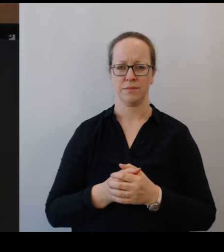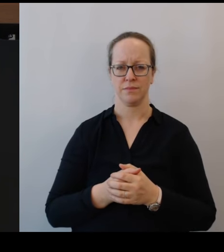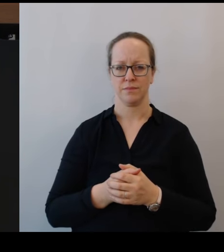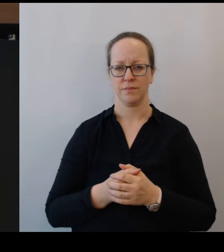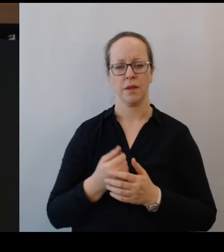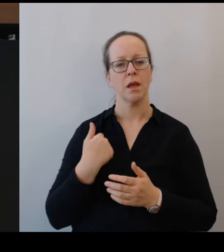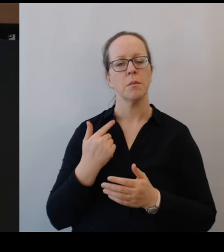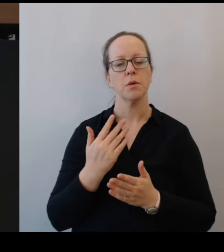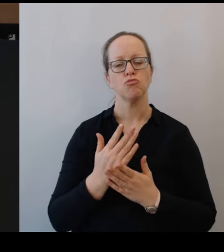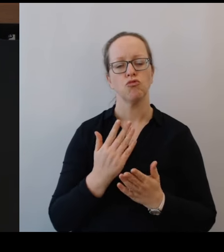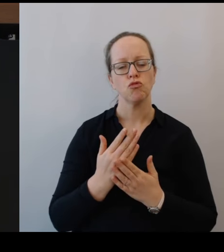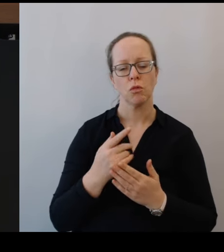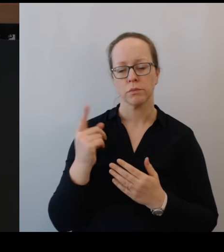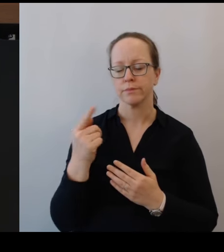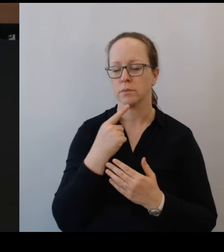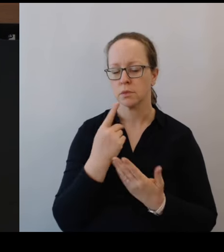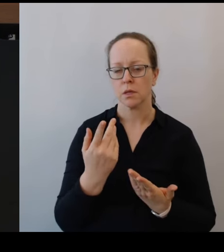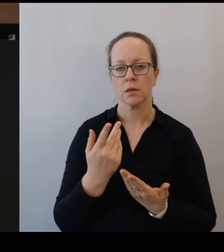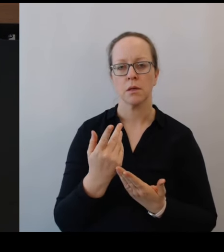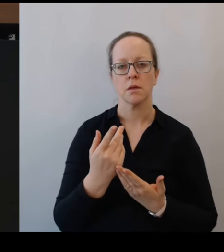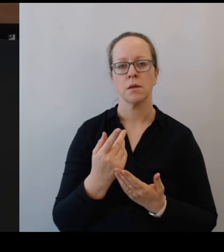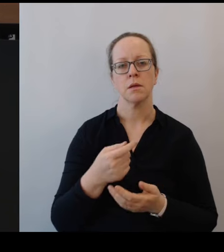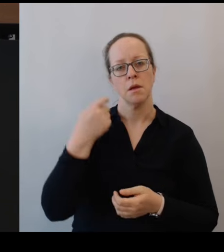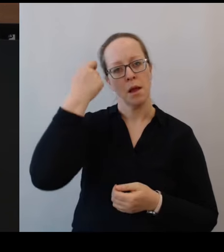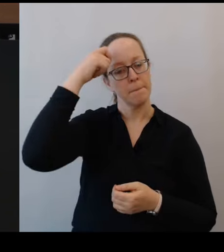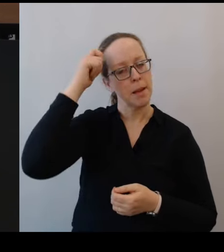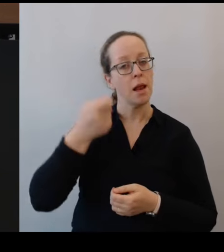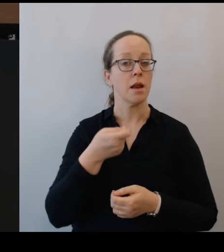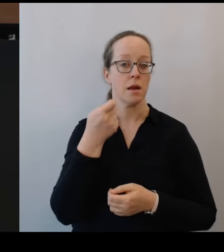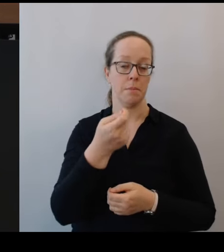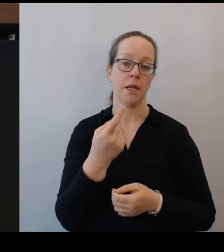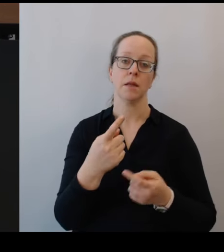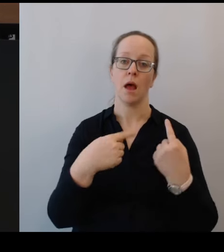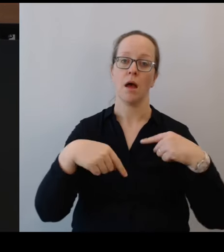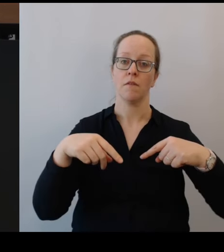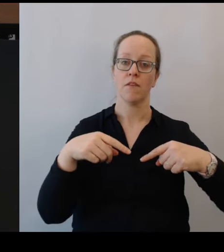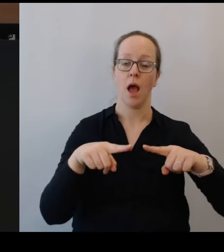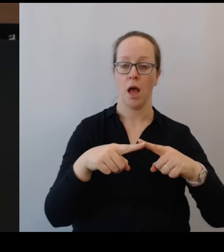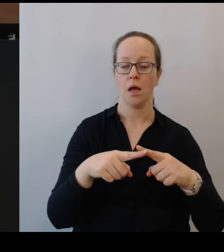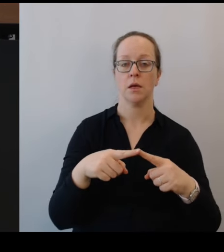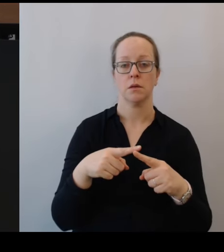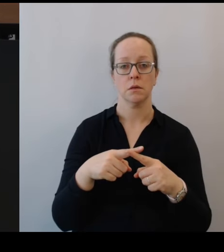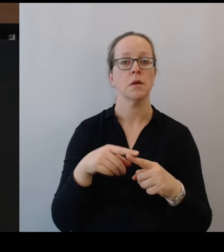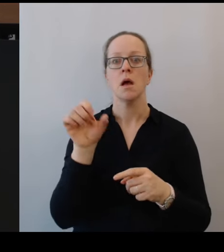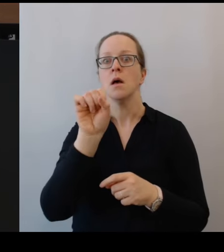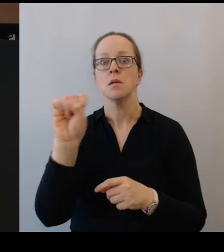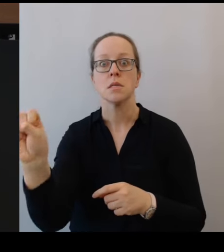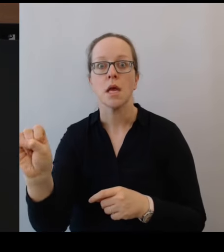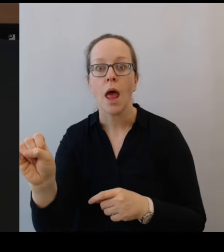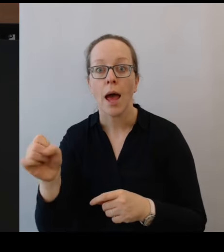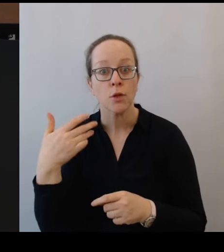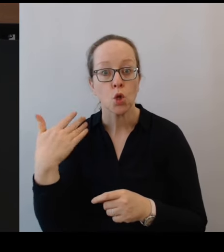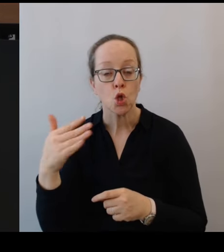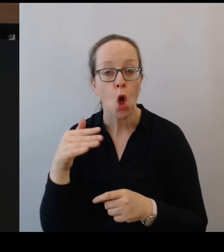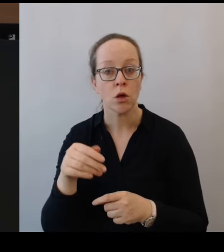Dank dem Senat haben wir ja keine konkreten Zahlen, weil der Senat immer noch kein Miet- und Wohnungskataster machen will, wo man mal alle Miethöhen in der Stadt erheben